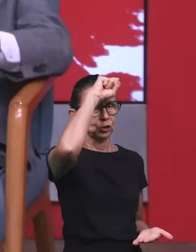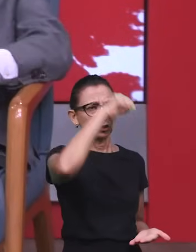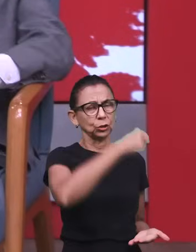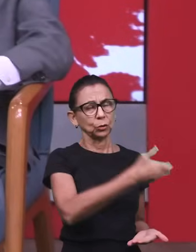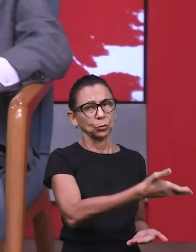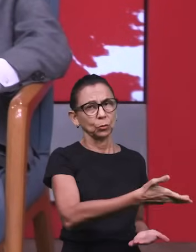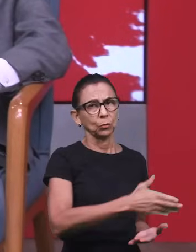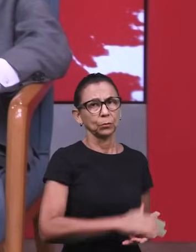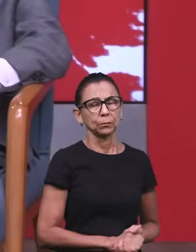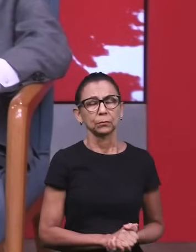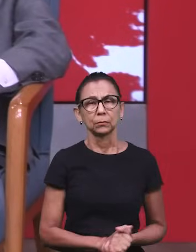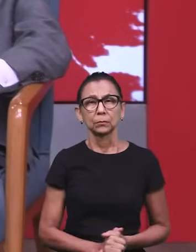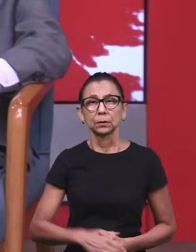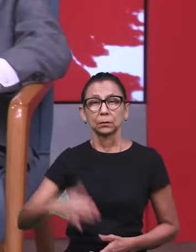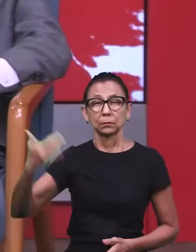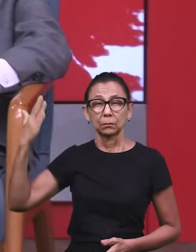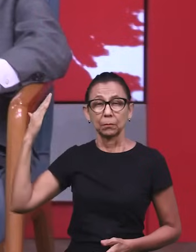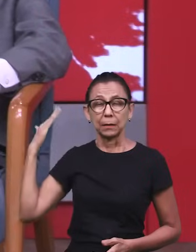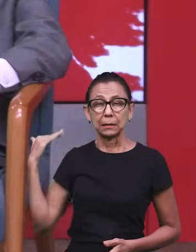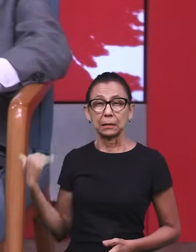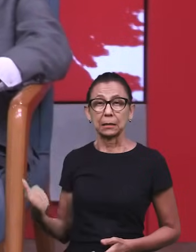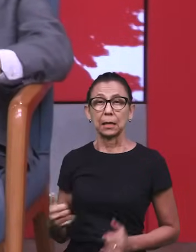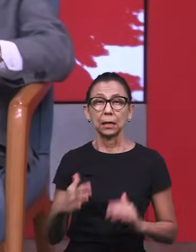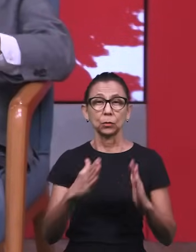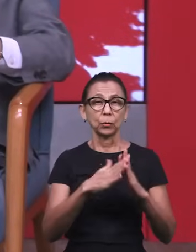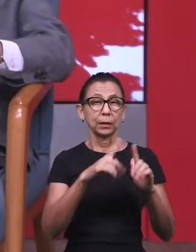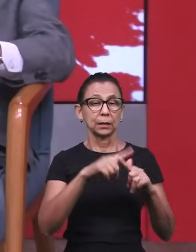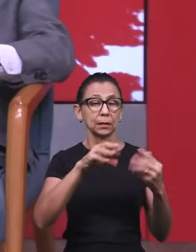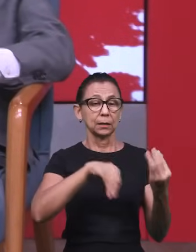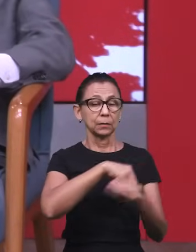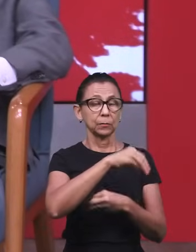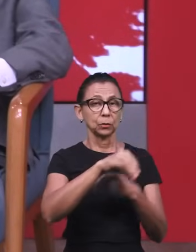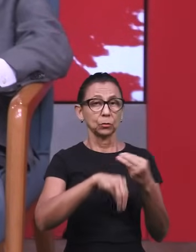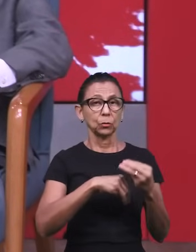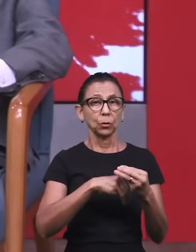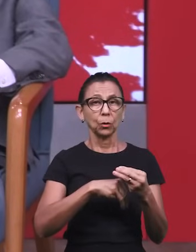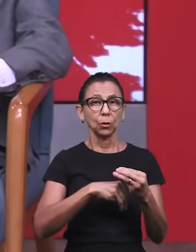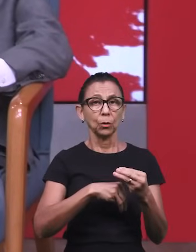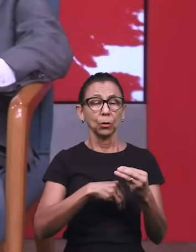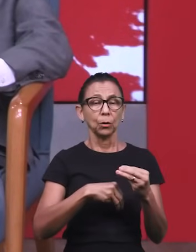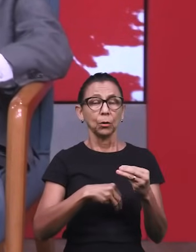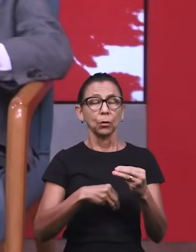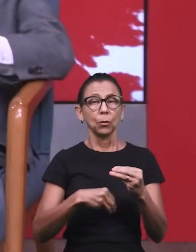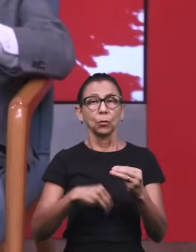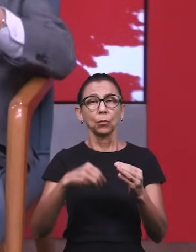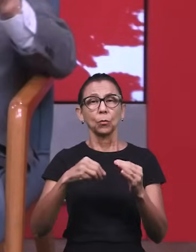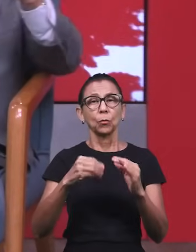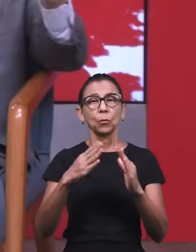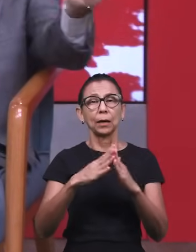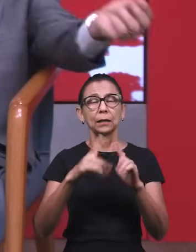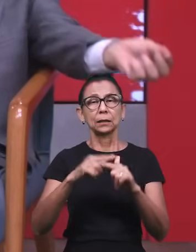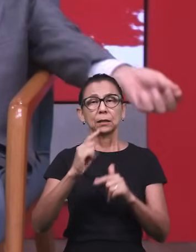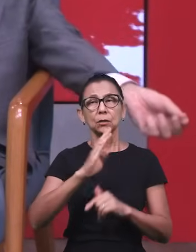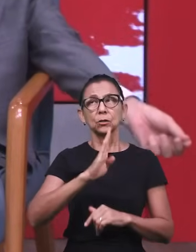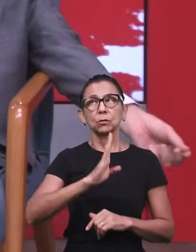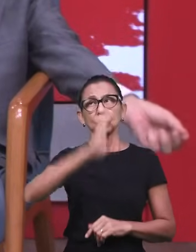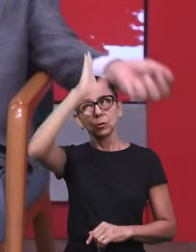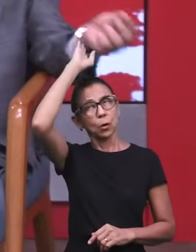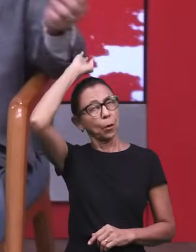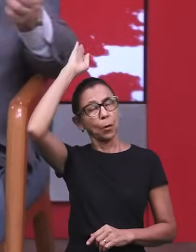se misturou com o império romano e e entrou dentro dela o paganismo né a a a água que que que que é